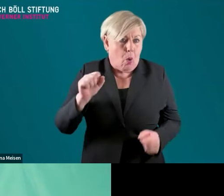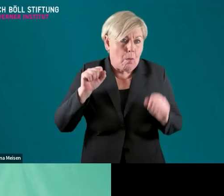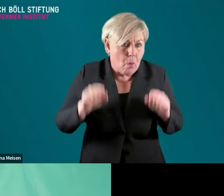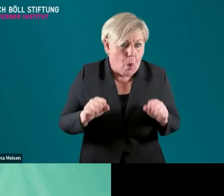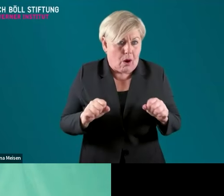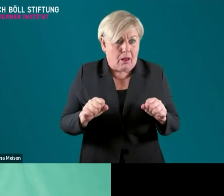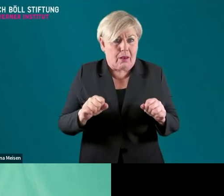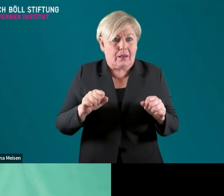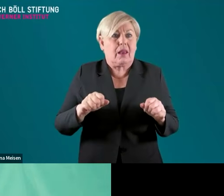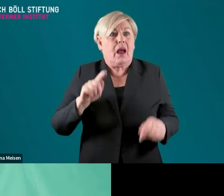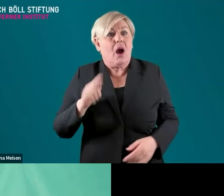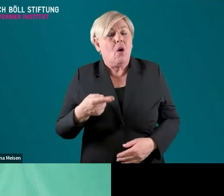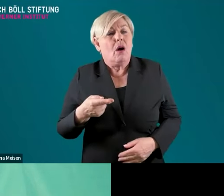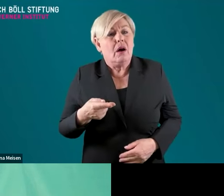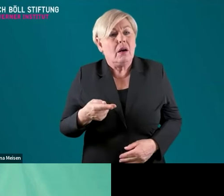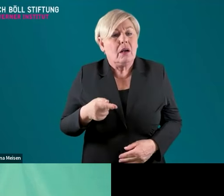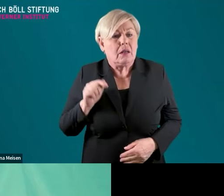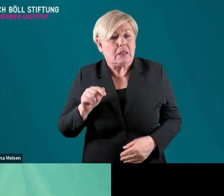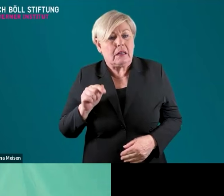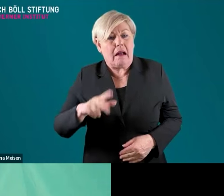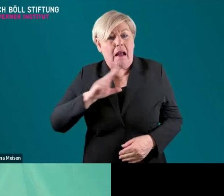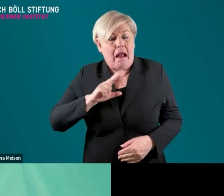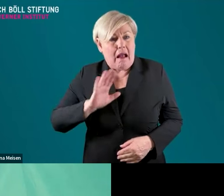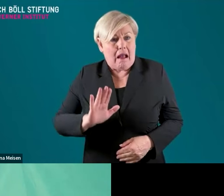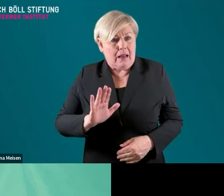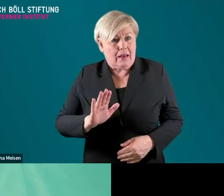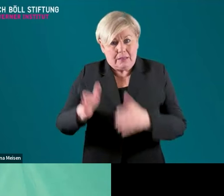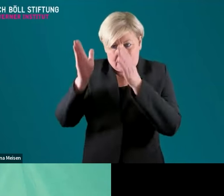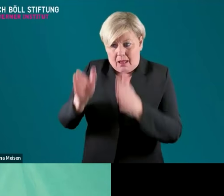dass dann auch quasi als eigenes Cluster nochmal aufzunehmen.